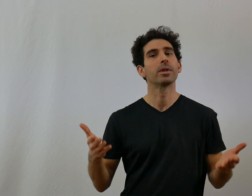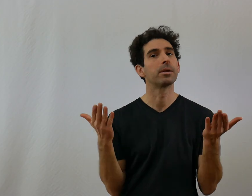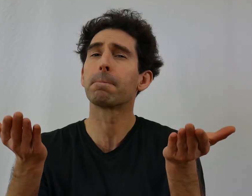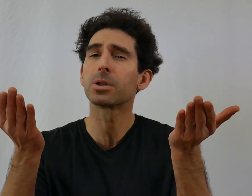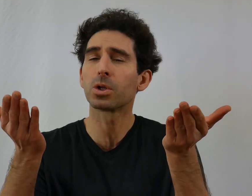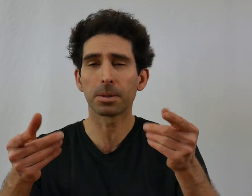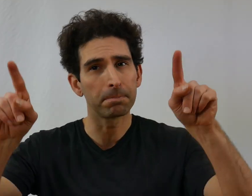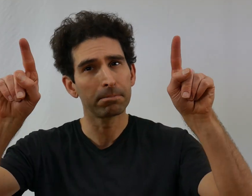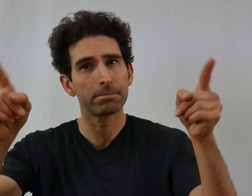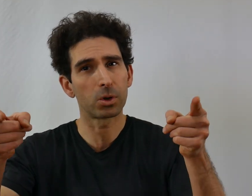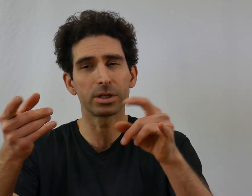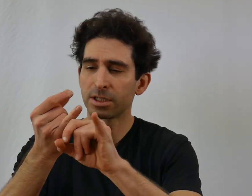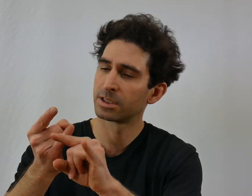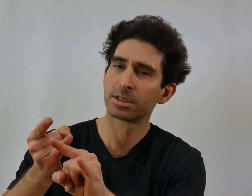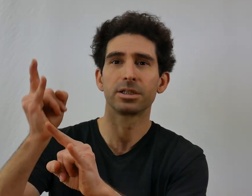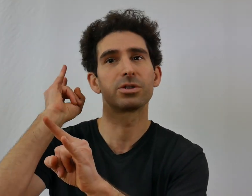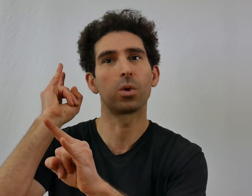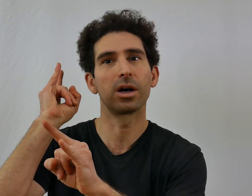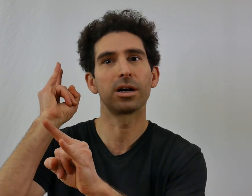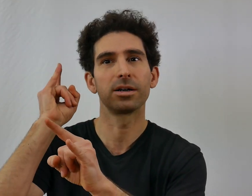Et maintenant, une parenthèse historique.